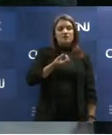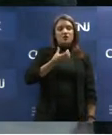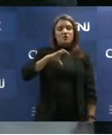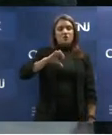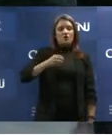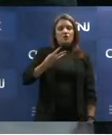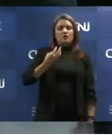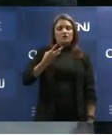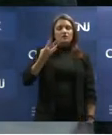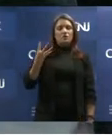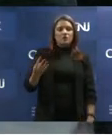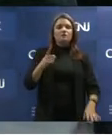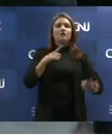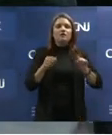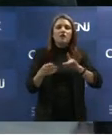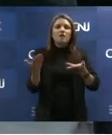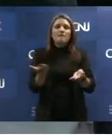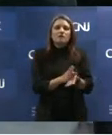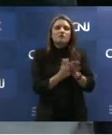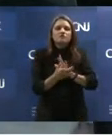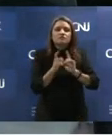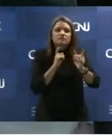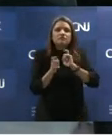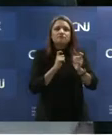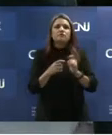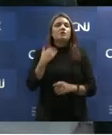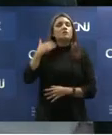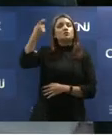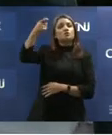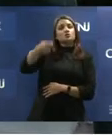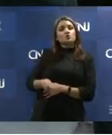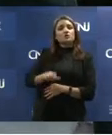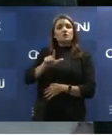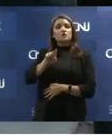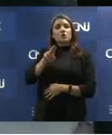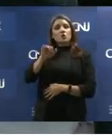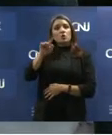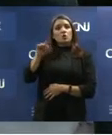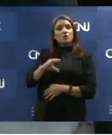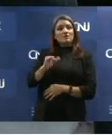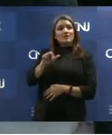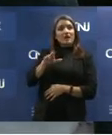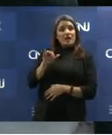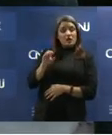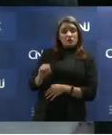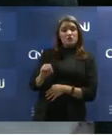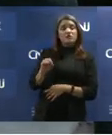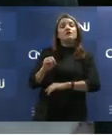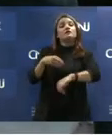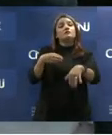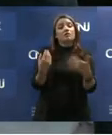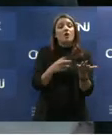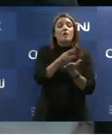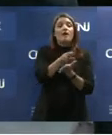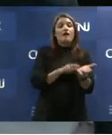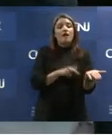em face do juiz de Direito Luís Carlos Honório de Valois Coelho. A ilustre relatora propõe ainda o afastamento do magistrado da Vara